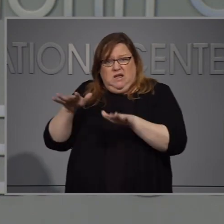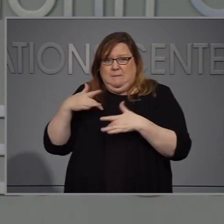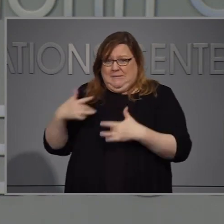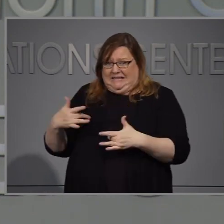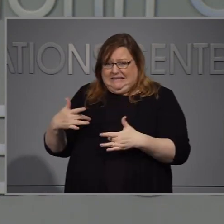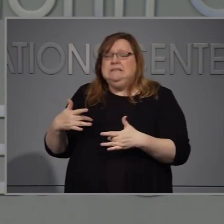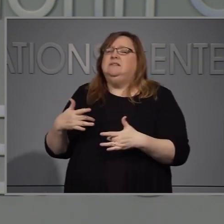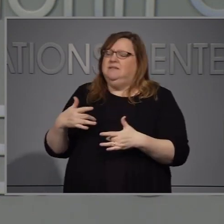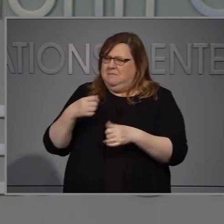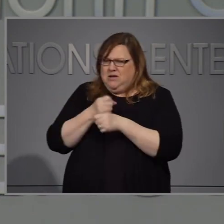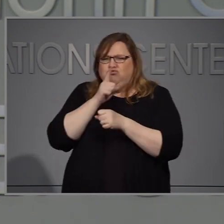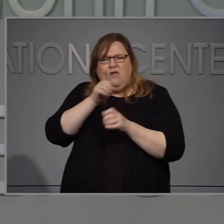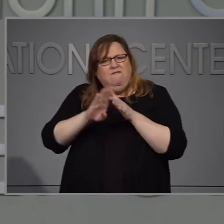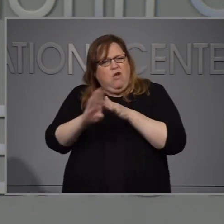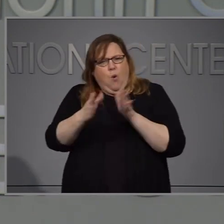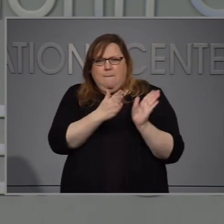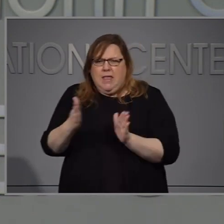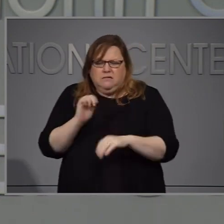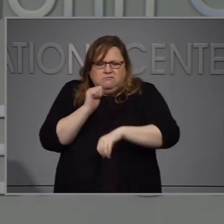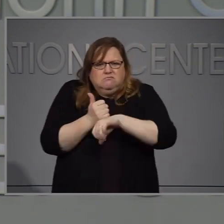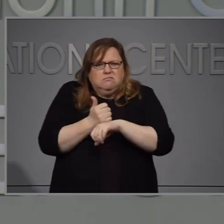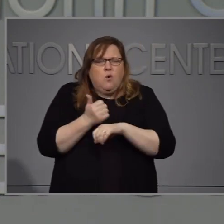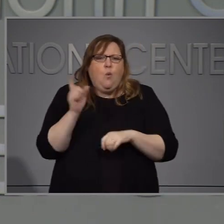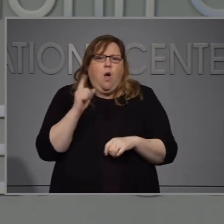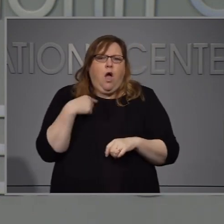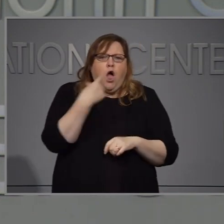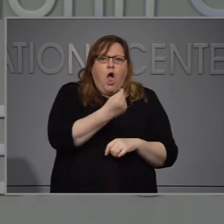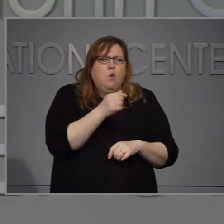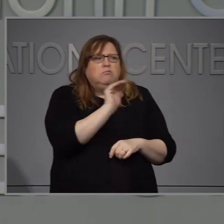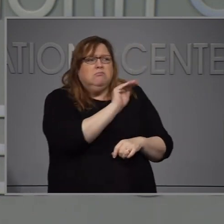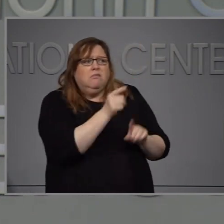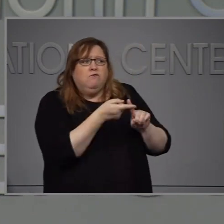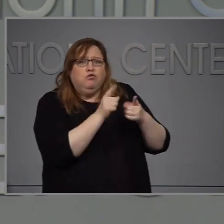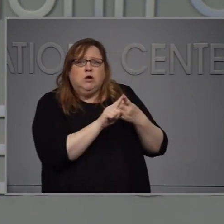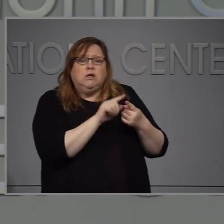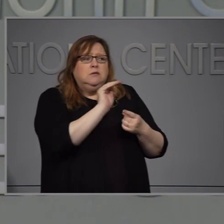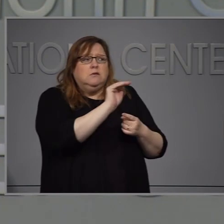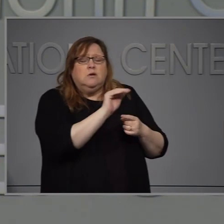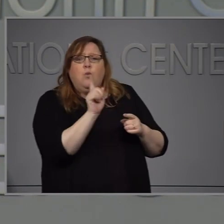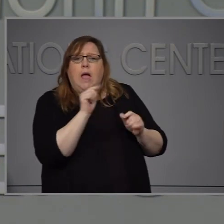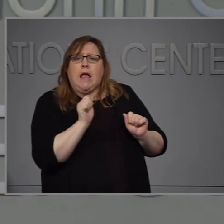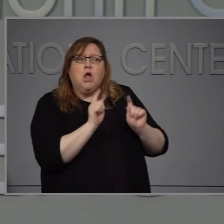huracanes e inundaciones tenga un plan de evacuación. Parece querer con familia agua,